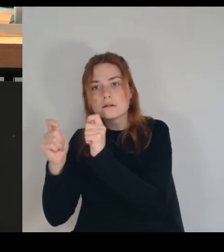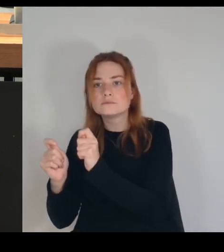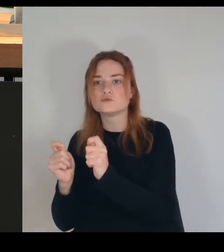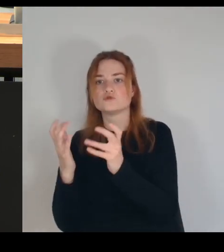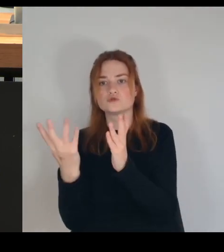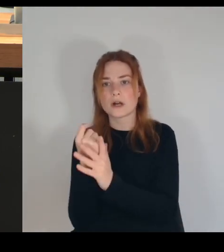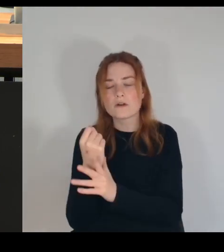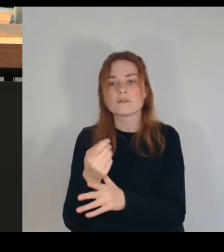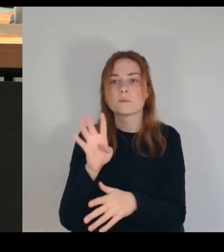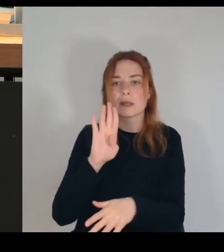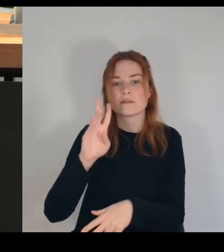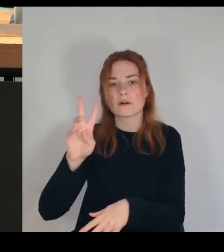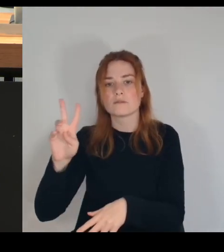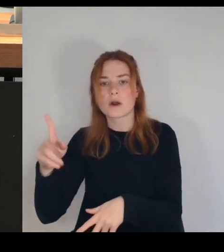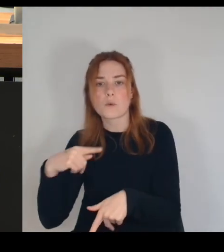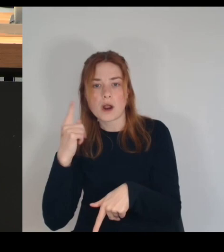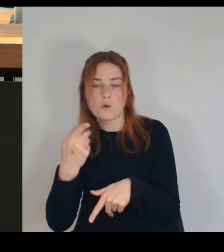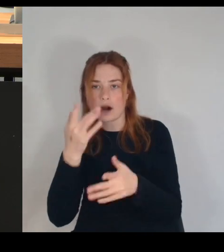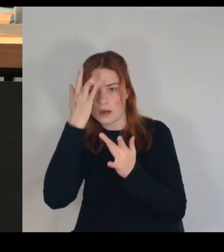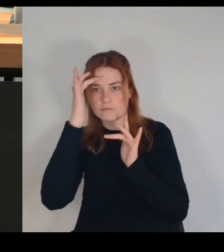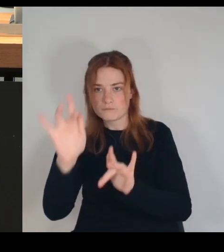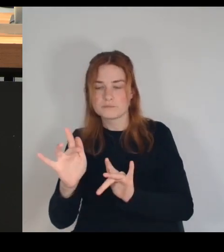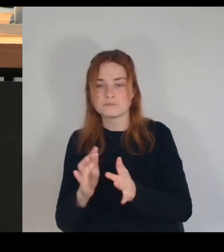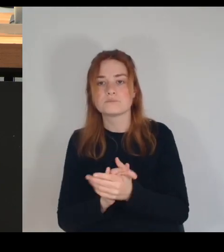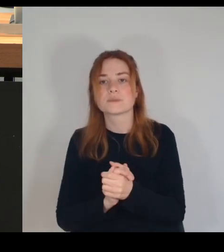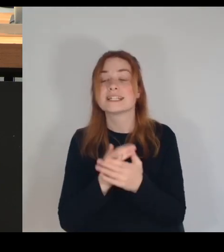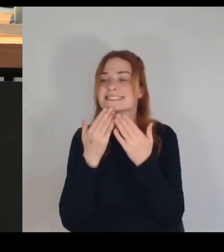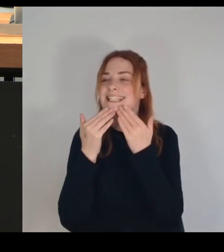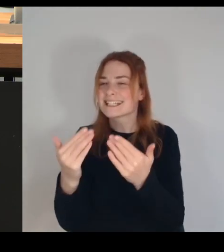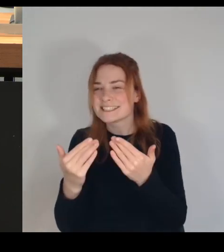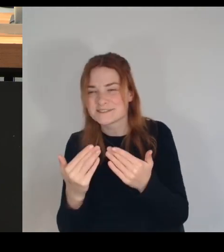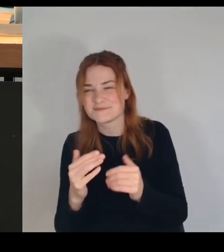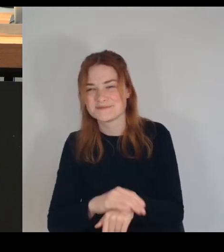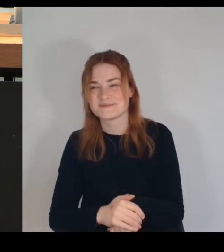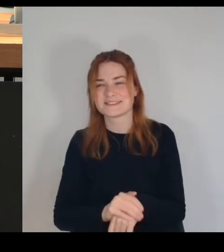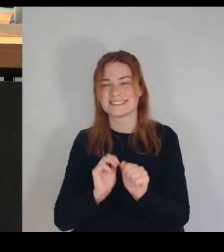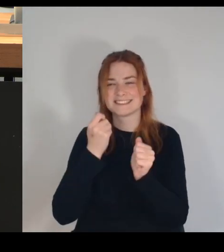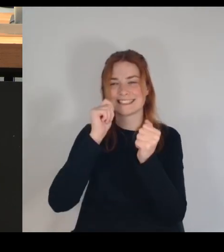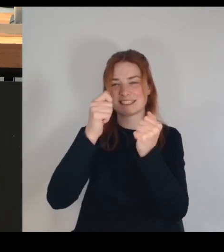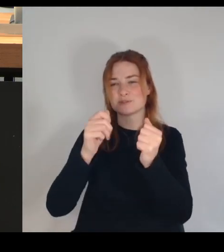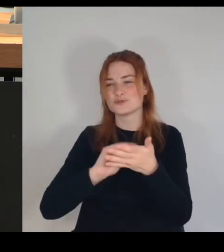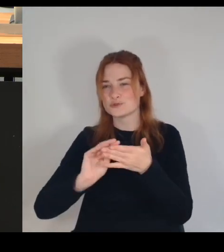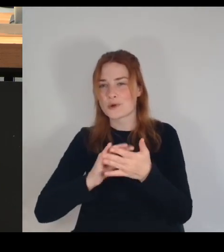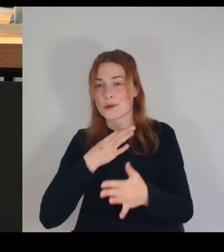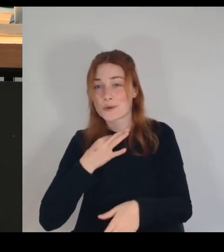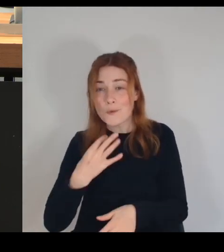ausdrücklich an die Initiative Schule in Not und an alle aktiven Eltern und Gewerkschafter, die das angestoßen haben.